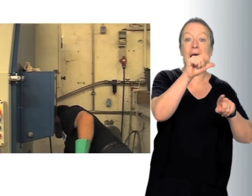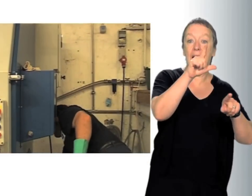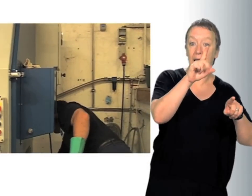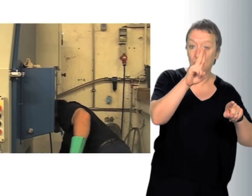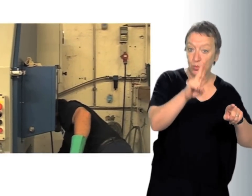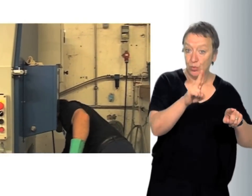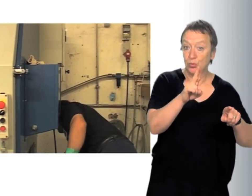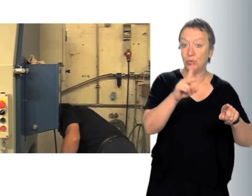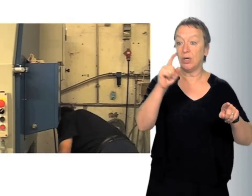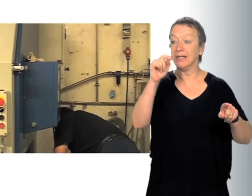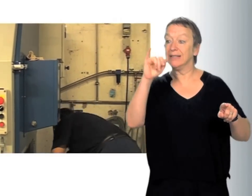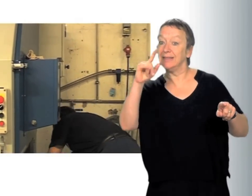Et entre les deux, il doit la laver.